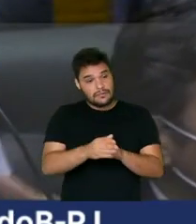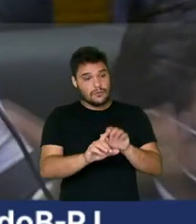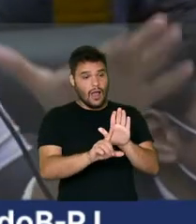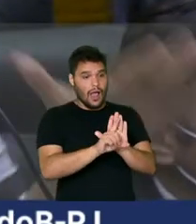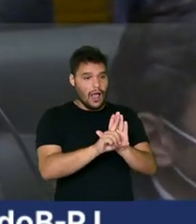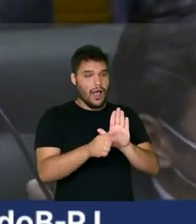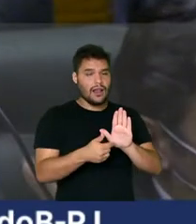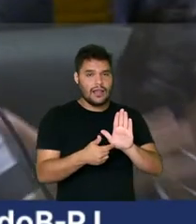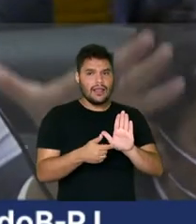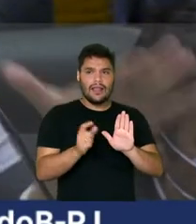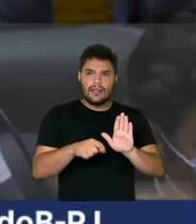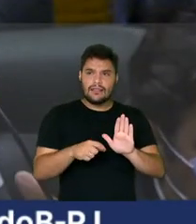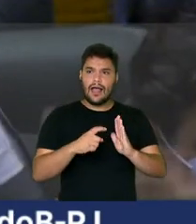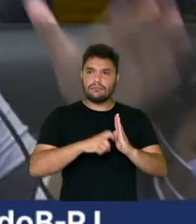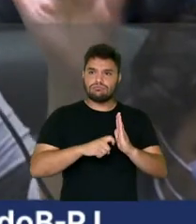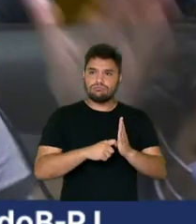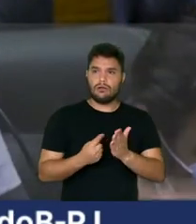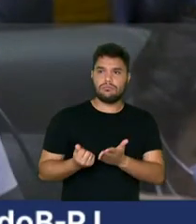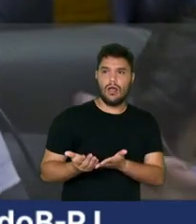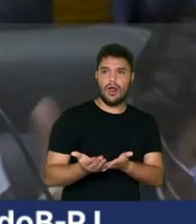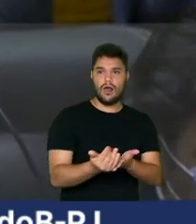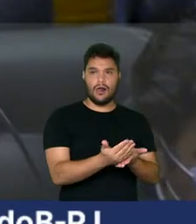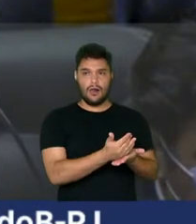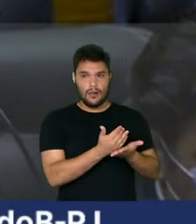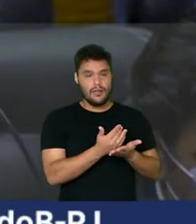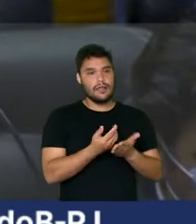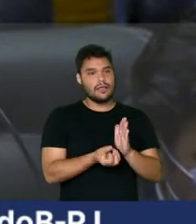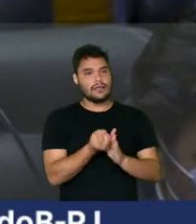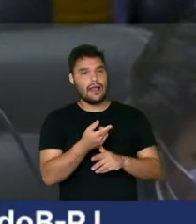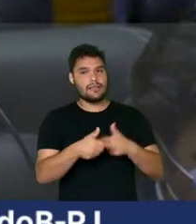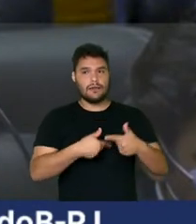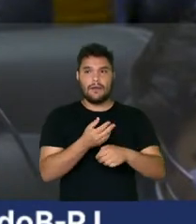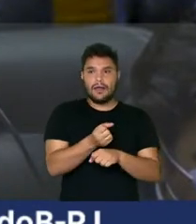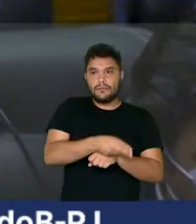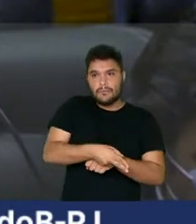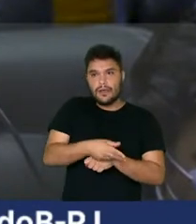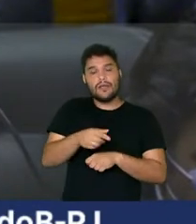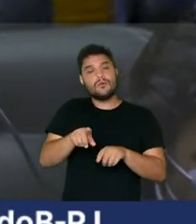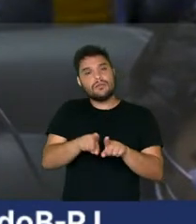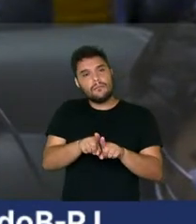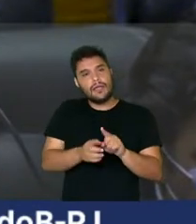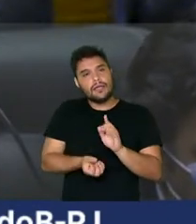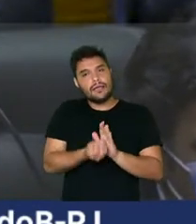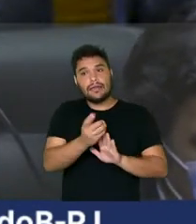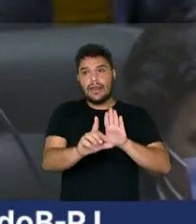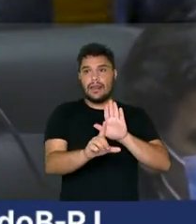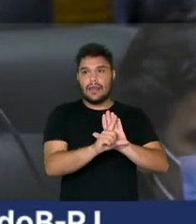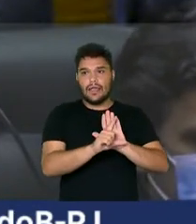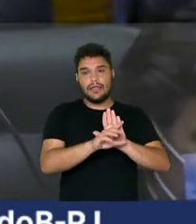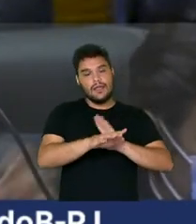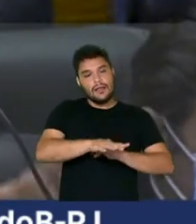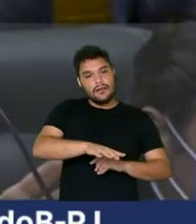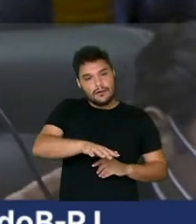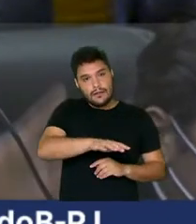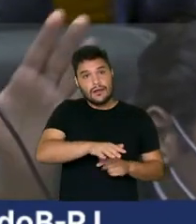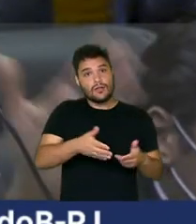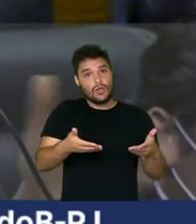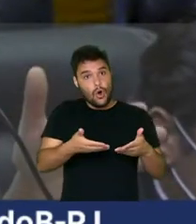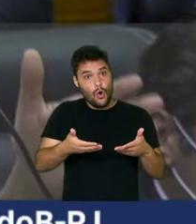FAZER COM QUE ESSA LEGALIZAÇÃO TRAGA ARRECADAÇÃO, GERE EMPREGO E GERE UMA MEDIDA DE LEGALIZAÇÃO DE UM PROCESSO